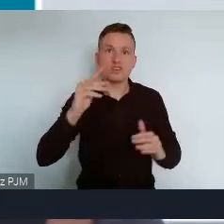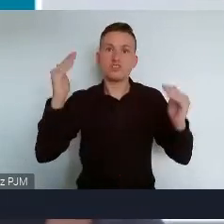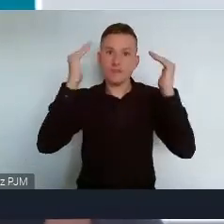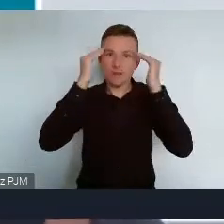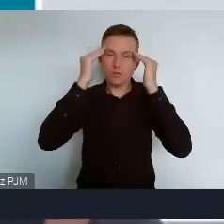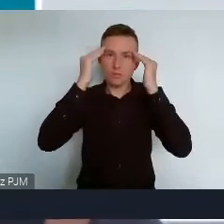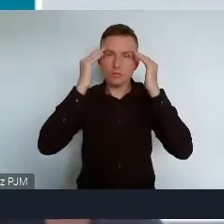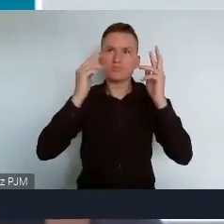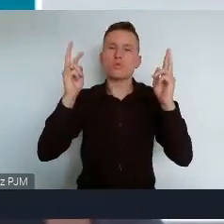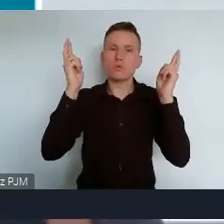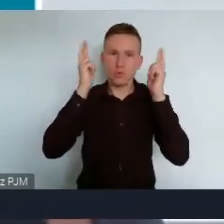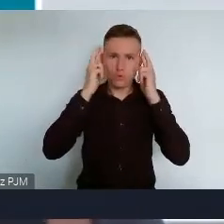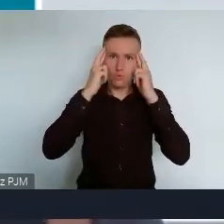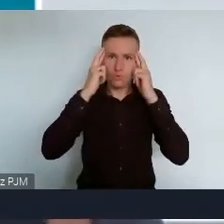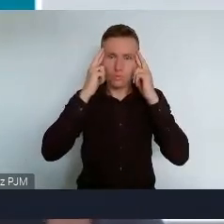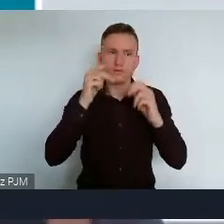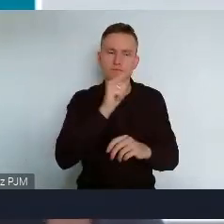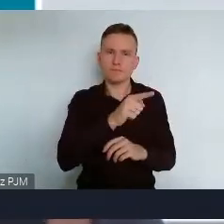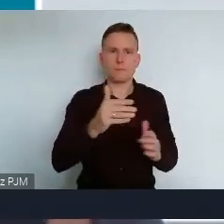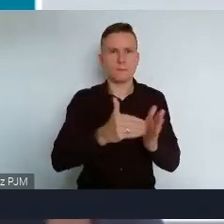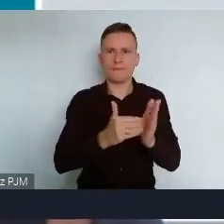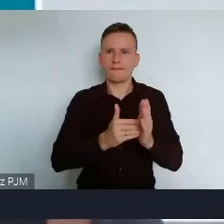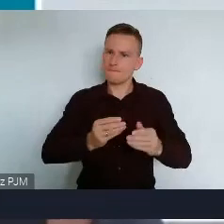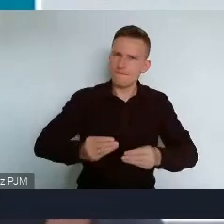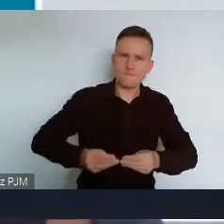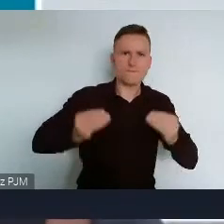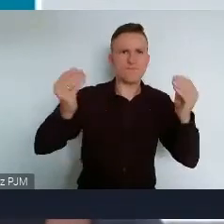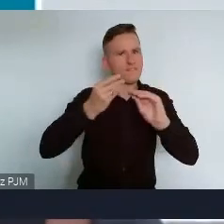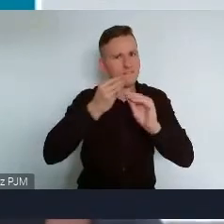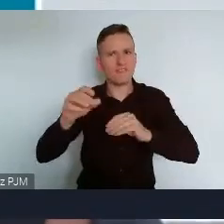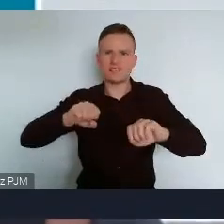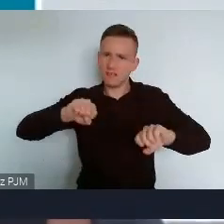powodował ich jeszcze większe zaangażowanie w sukces misji.